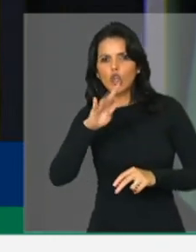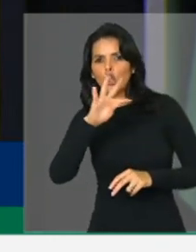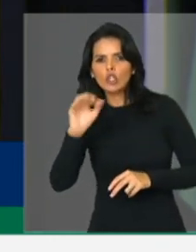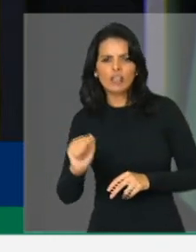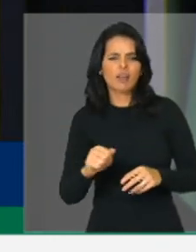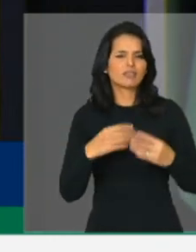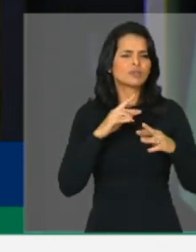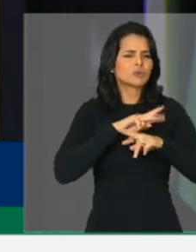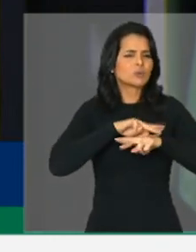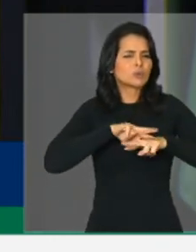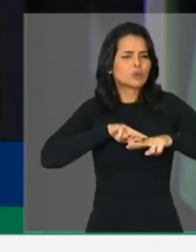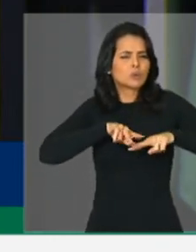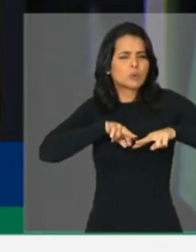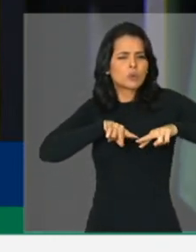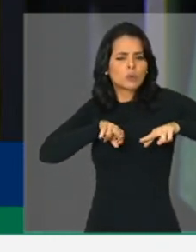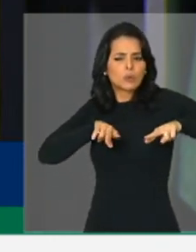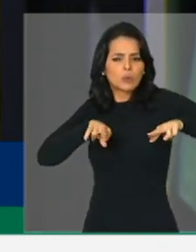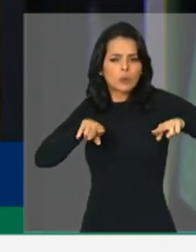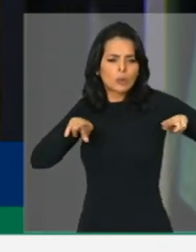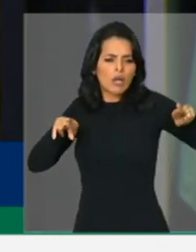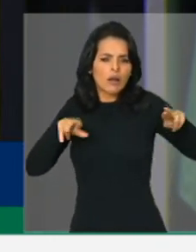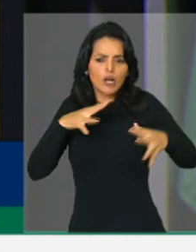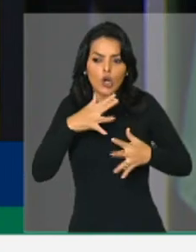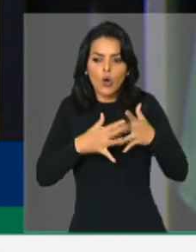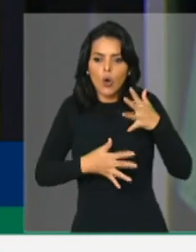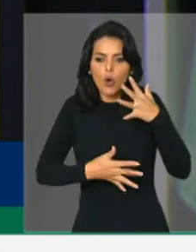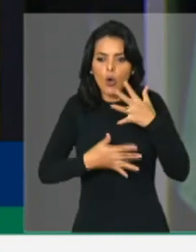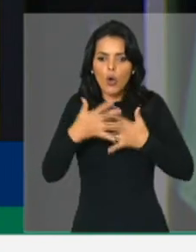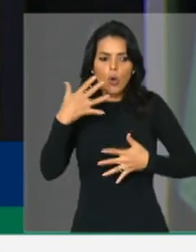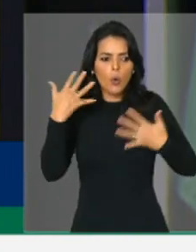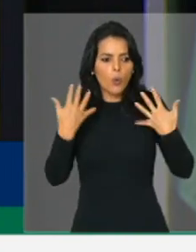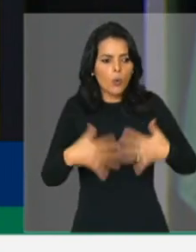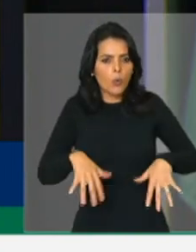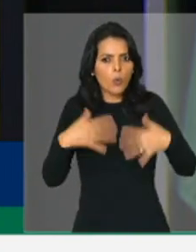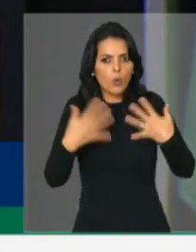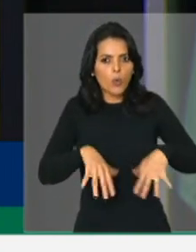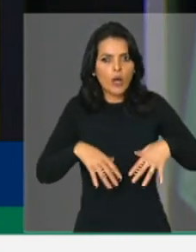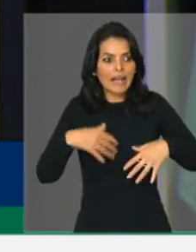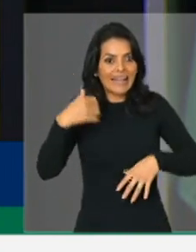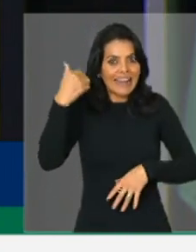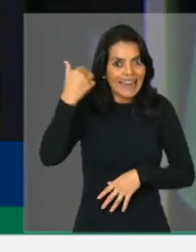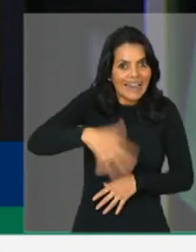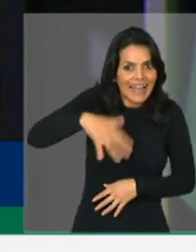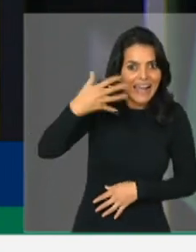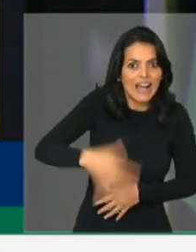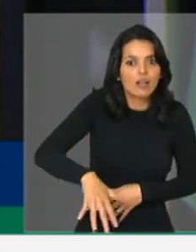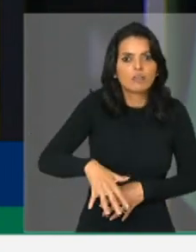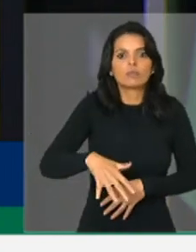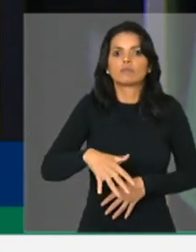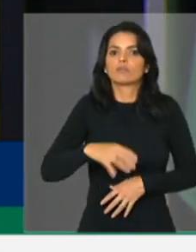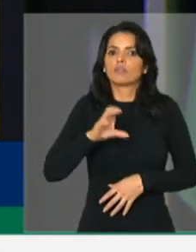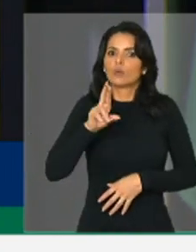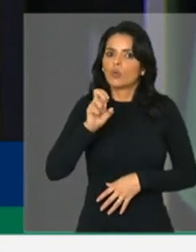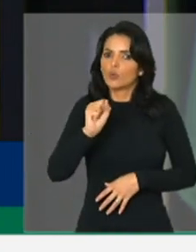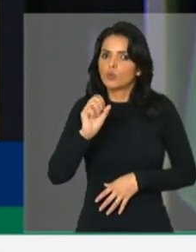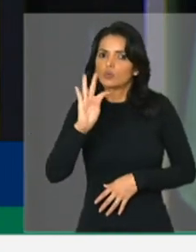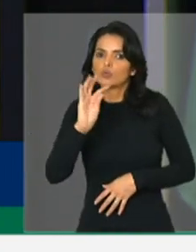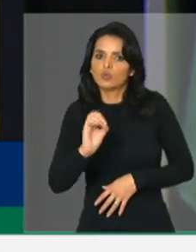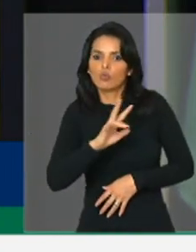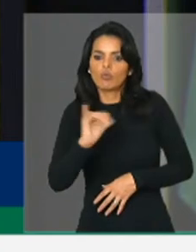VAI TIRAR A COMPETITIVIDADE DAS NOSSAS EMPRESAS PERANTE O MUNDO. O TERCEIRO NÚMERO, PRESIDENTE, 240 BILHÕES DE